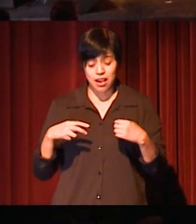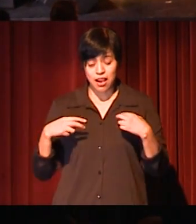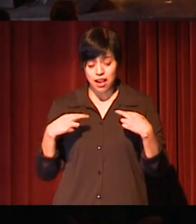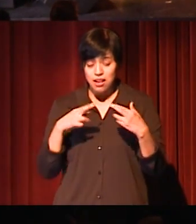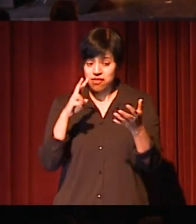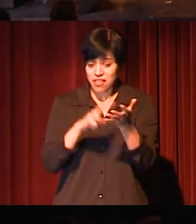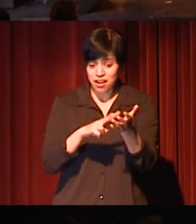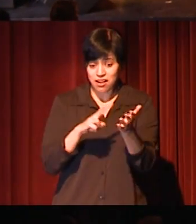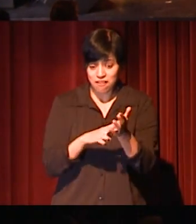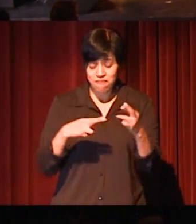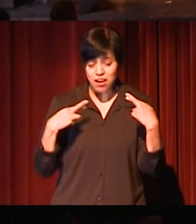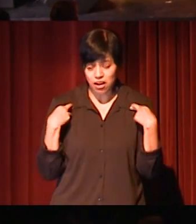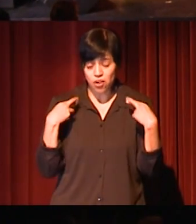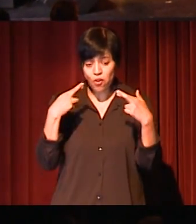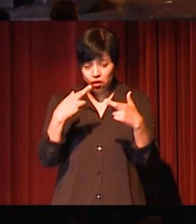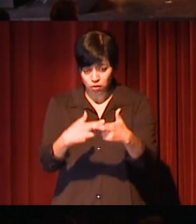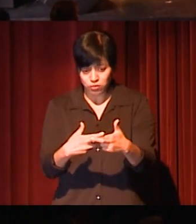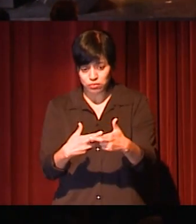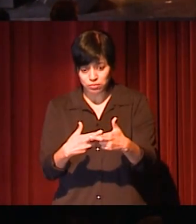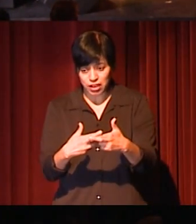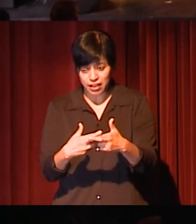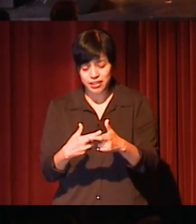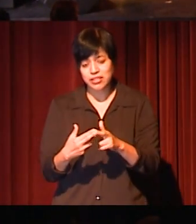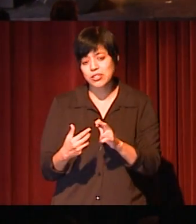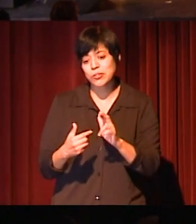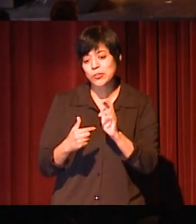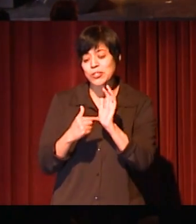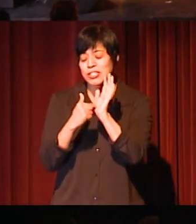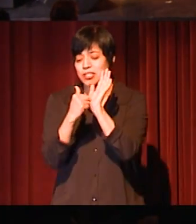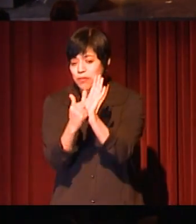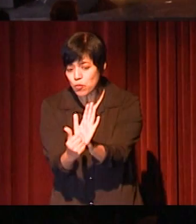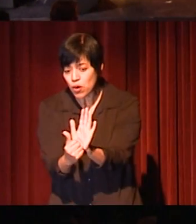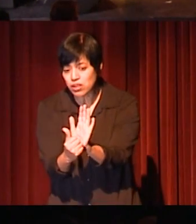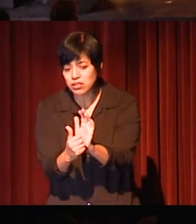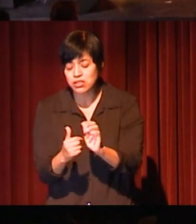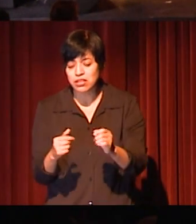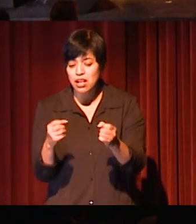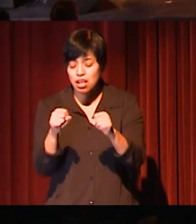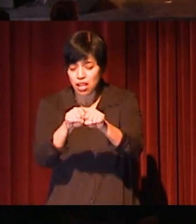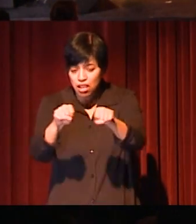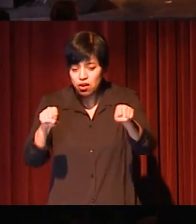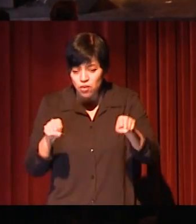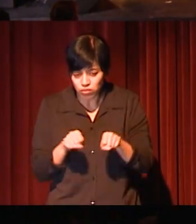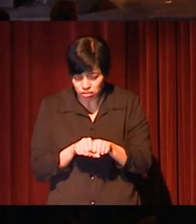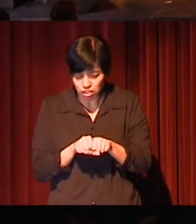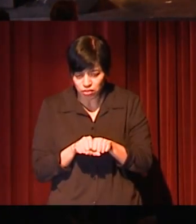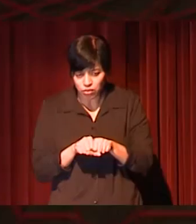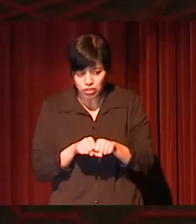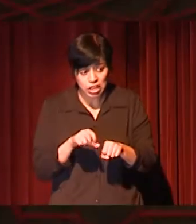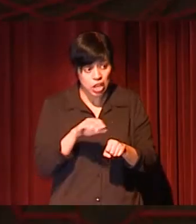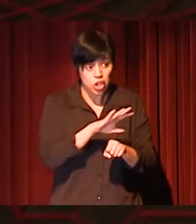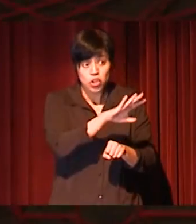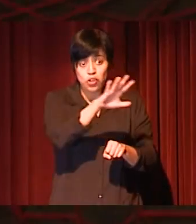puede tener un impacto directo en las aulas. Y todos nosotros somos esa sociedad.